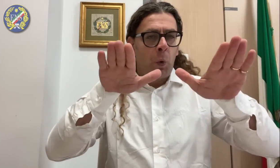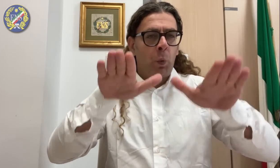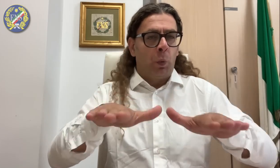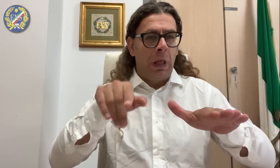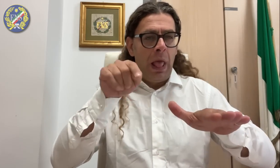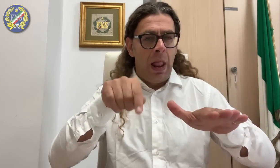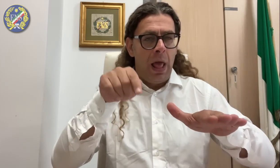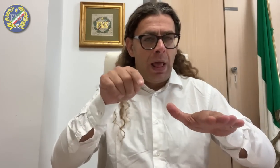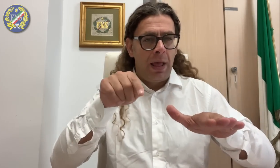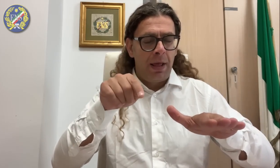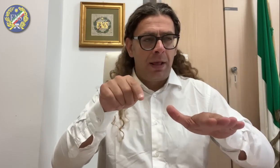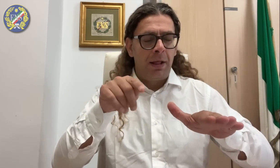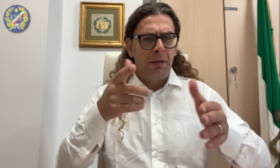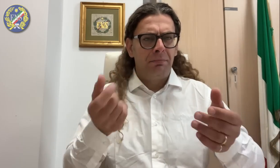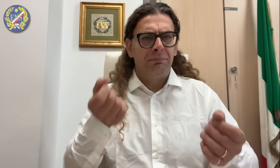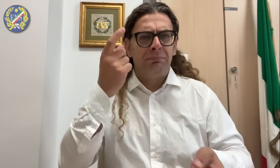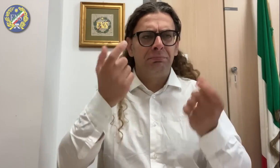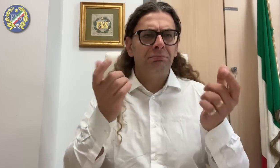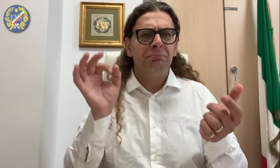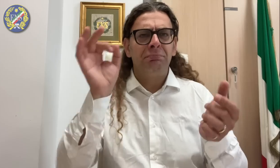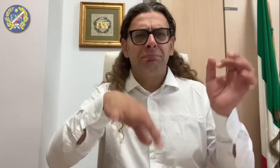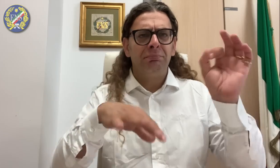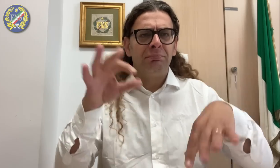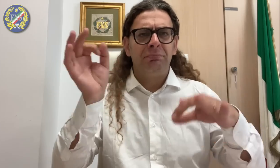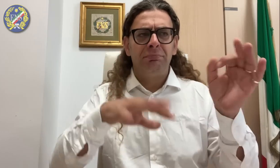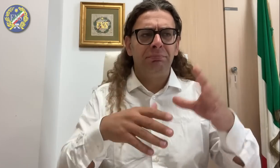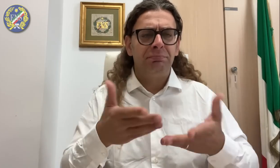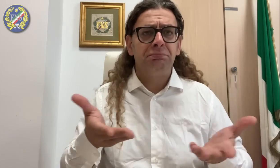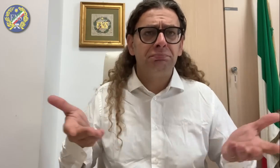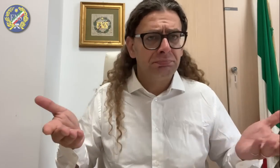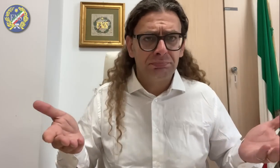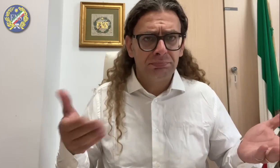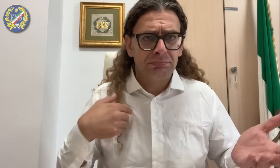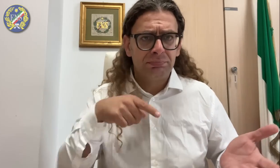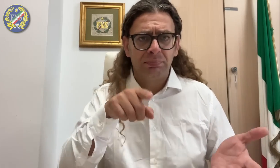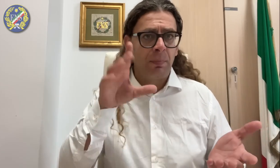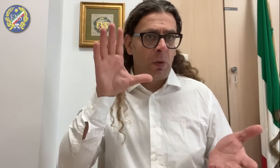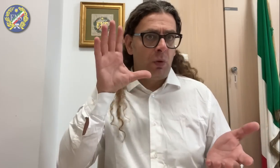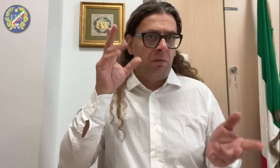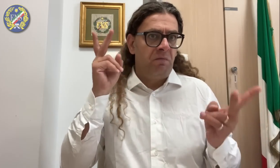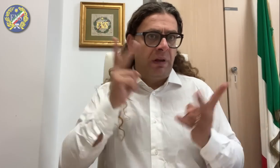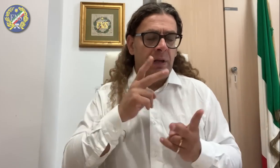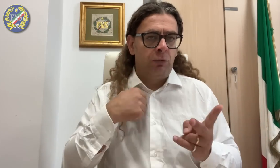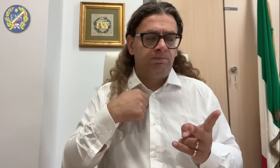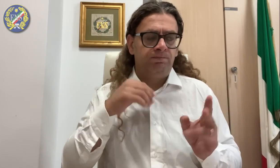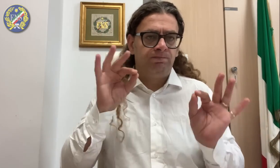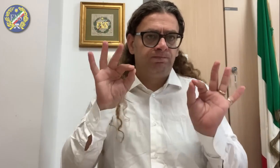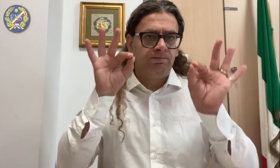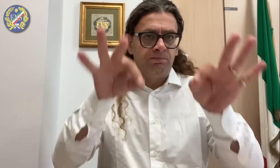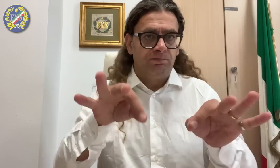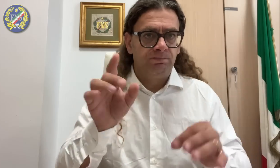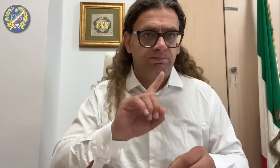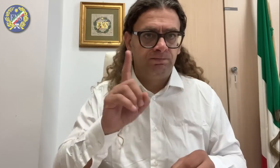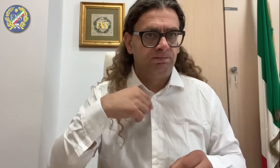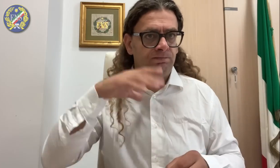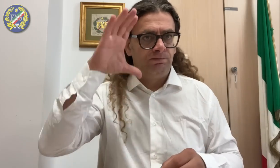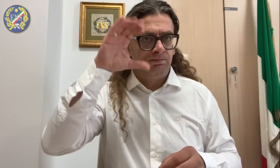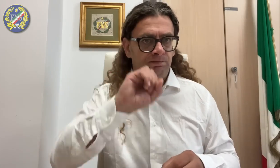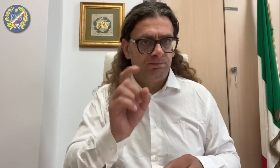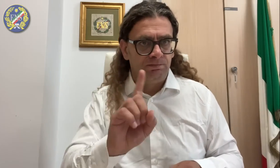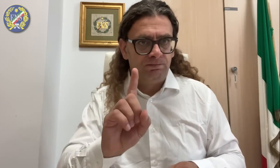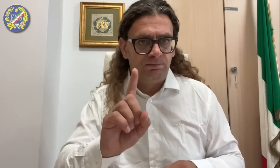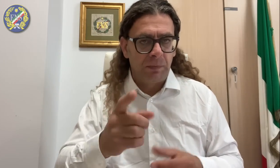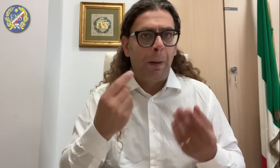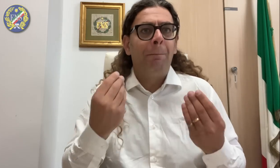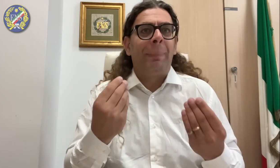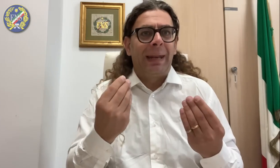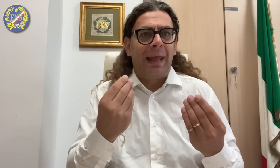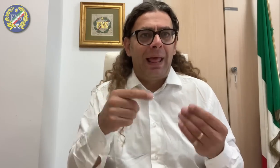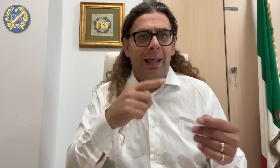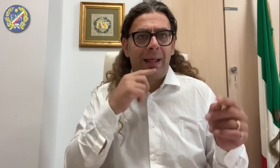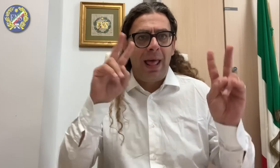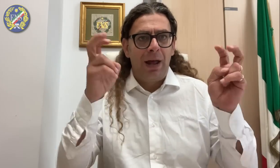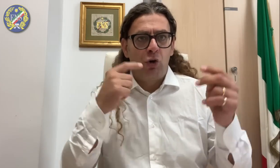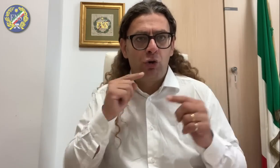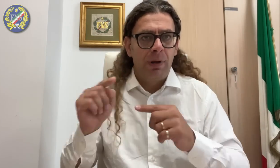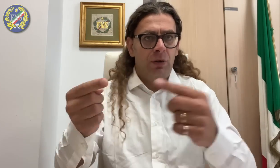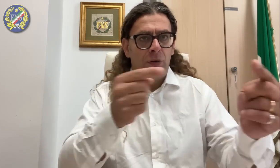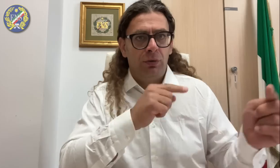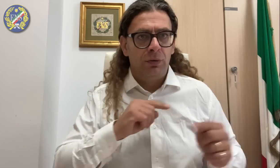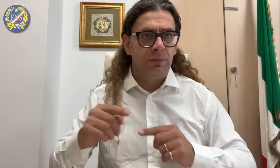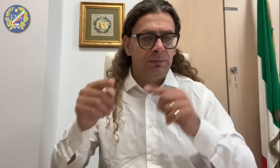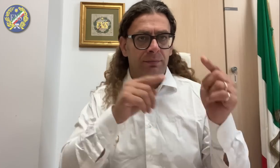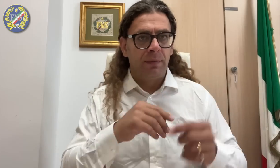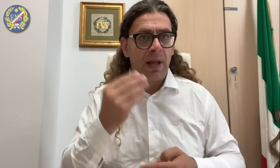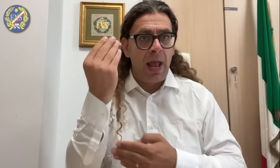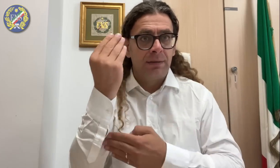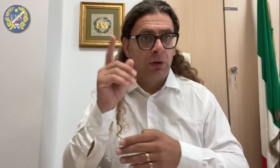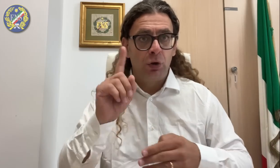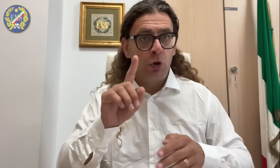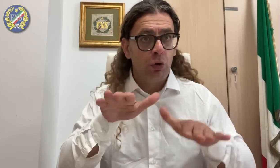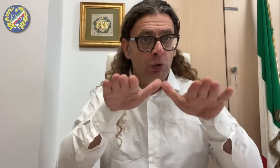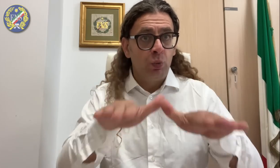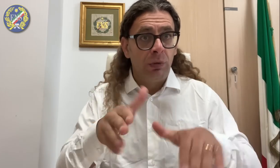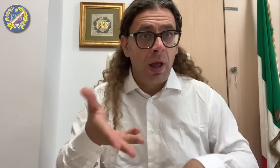Tutto questo riguarda in qualche modo anche la tutela delle persone sorde; in realtà, non sono arrivato a capire perché si sia innescato questo dibattito sulla